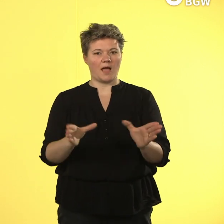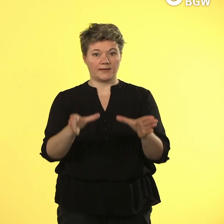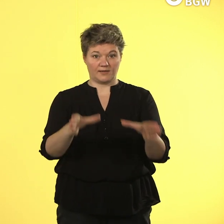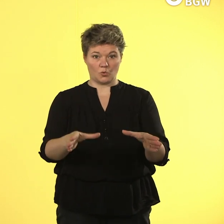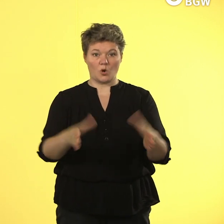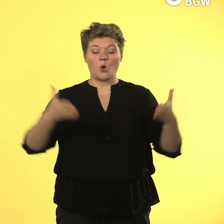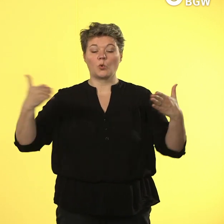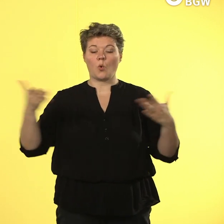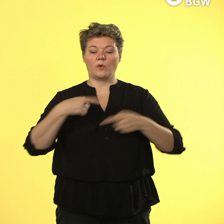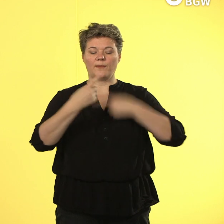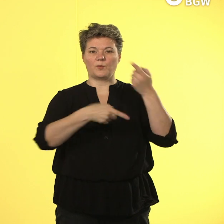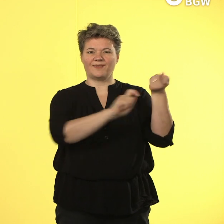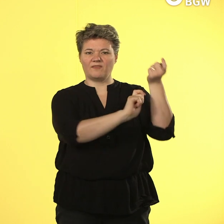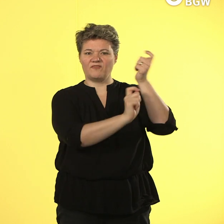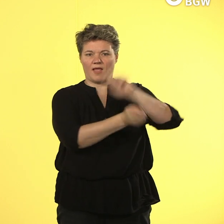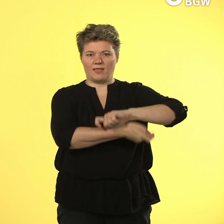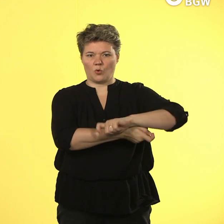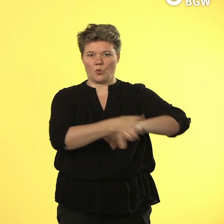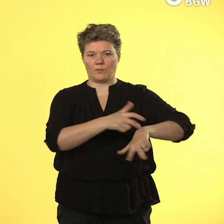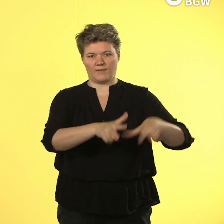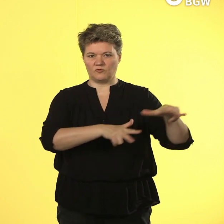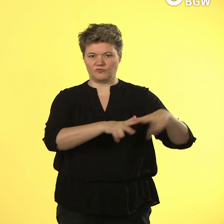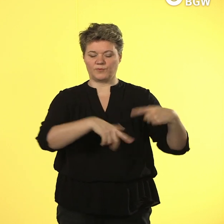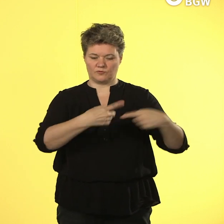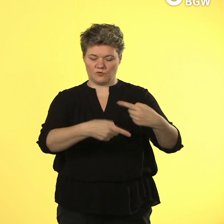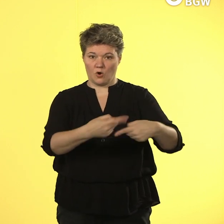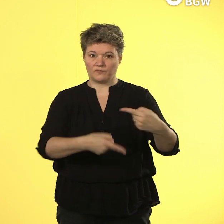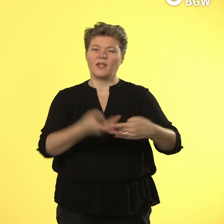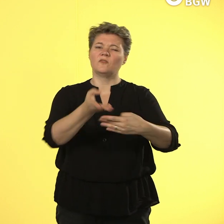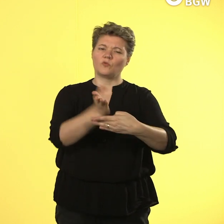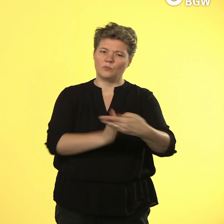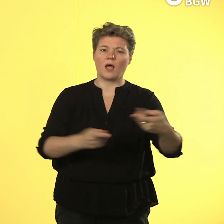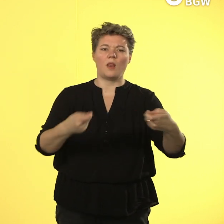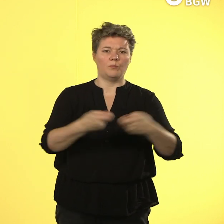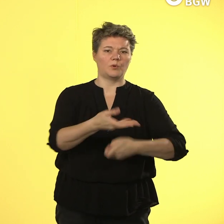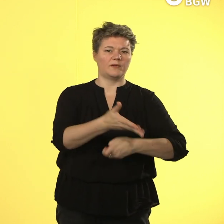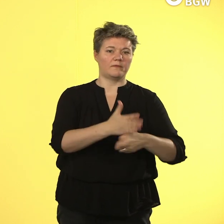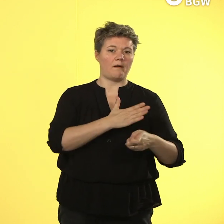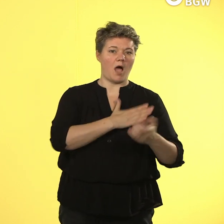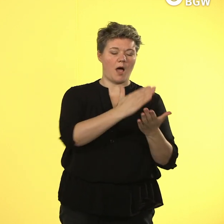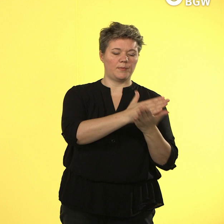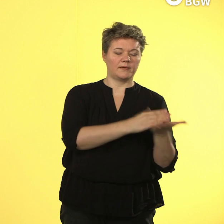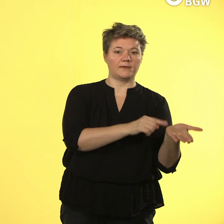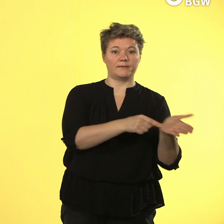Teile vom Bundesteilhabegesetz, da hat die Geschäftsführung Fortbildungsveranstaltungen organisiert.